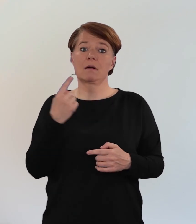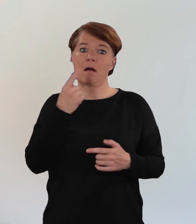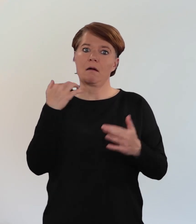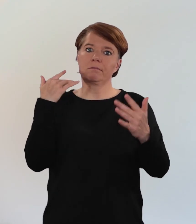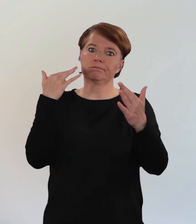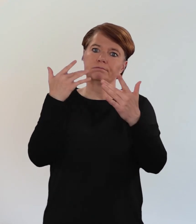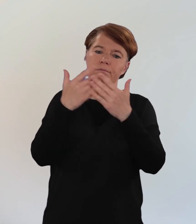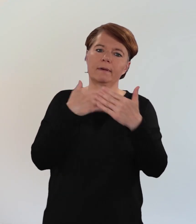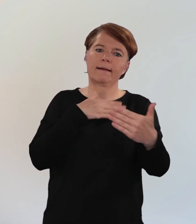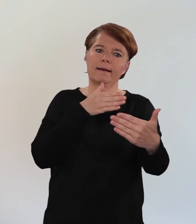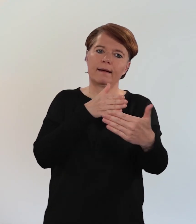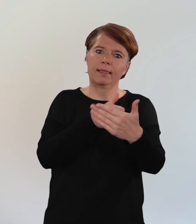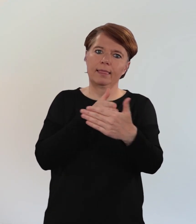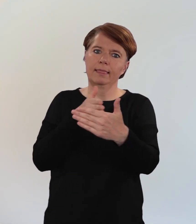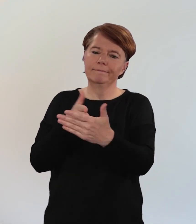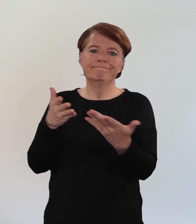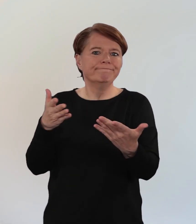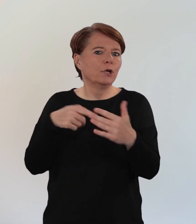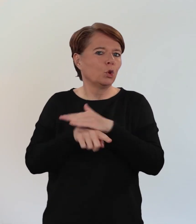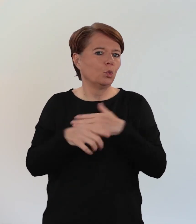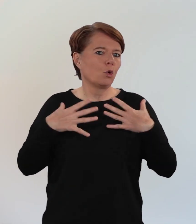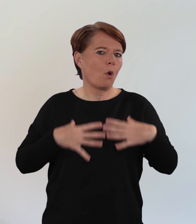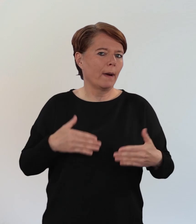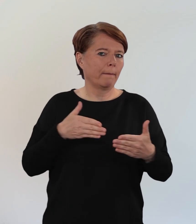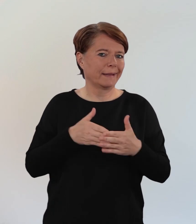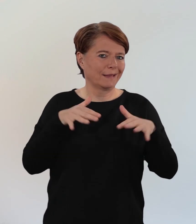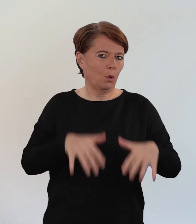viele Türen verschlossen aufgrund meiner körperlichen Behinderung,